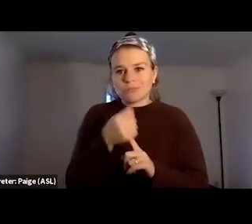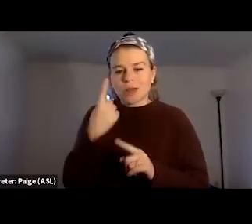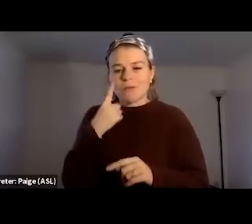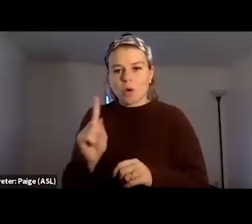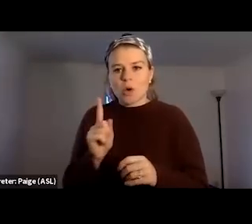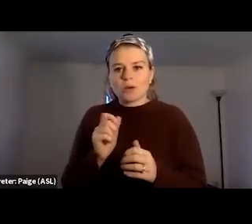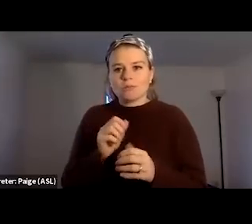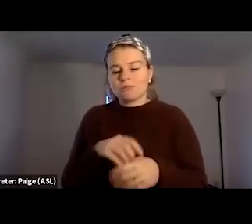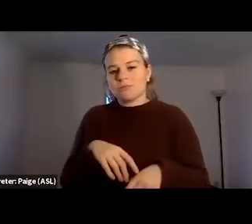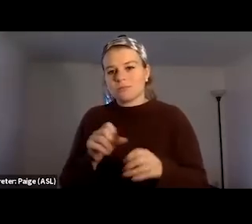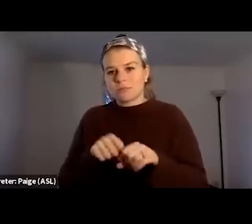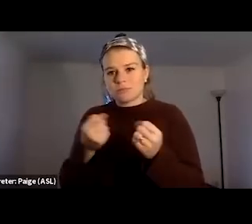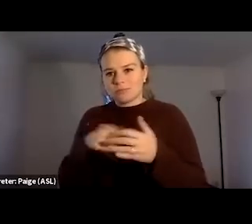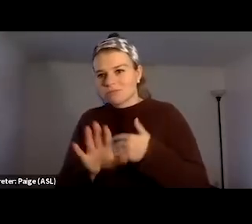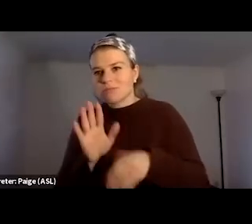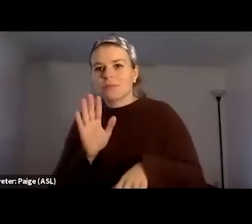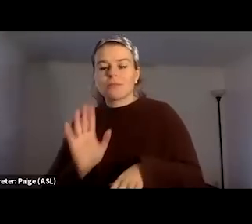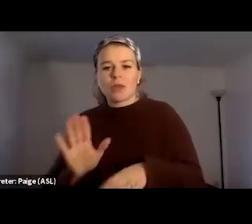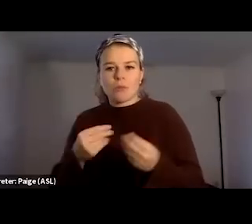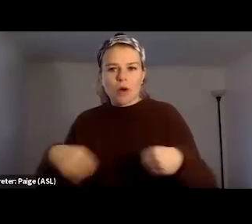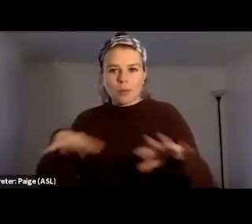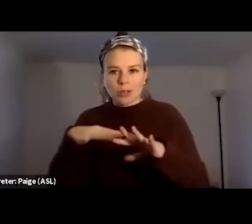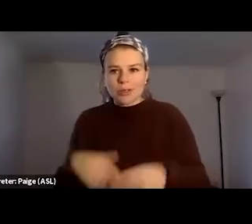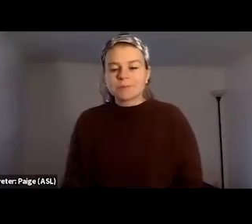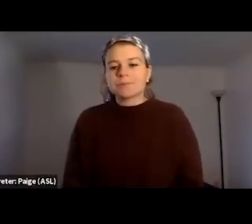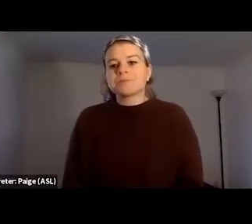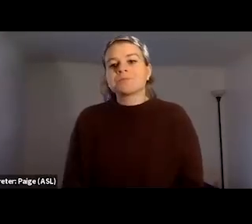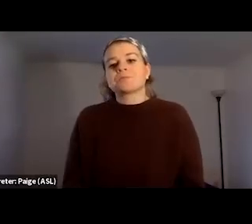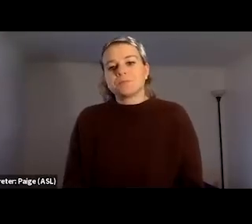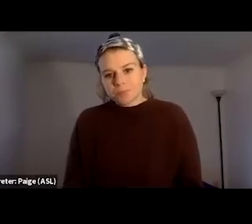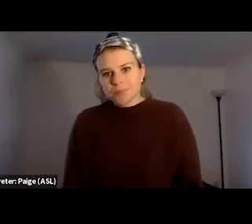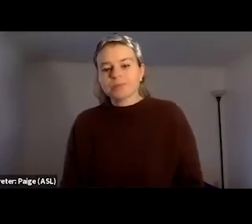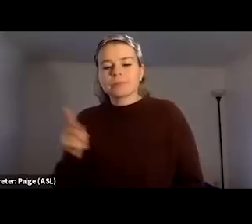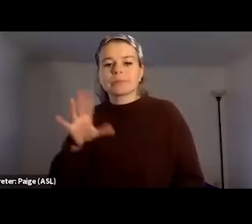La Dra. Baranoski, con el permiso de Jenny, logró que se retiraran los cargos a cambio de que Jenny